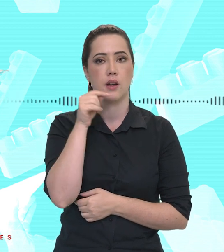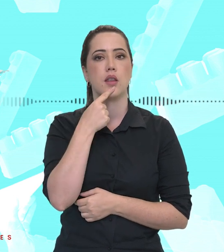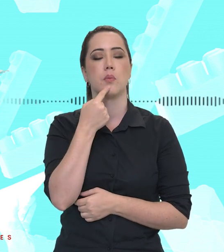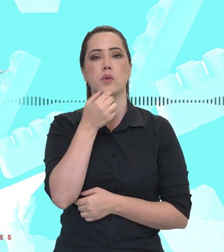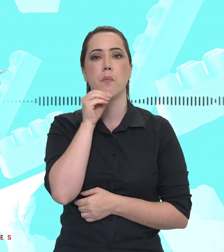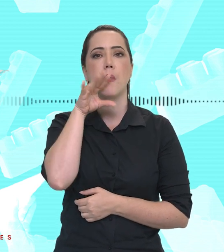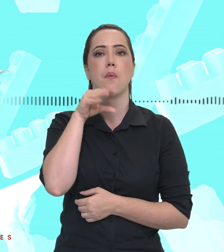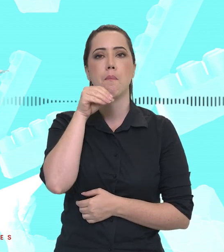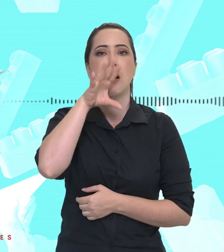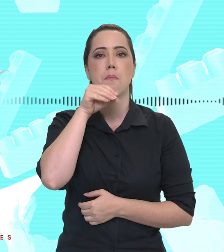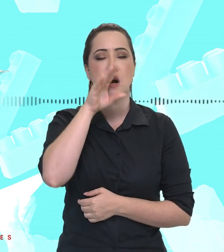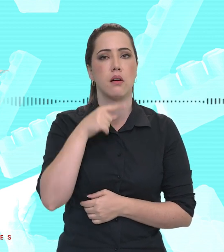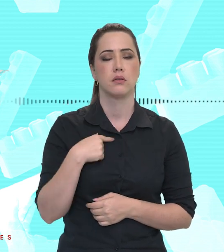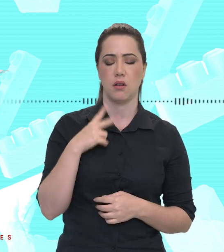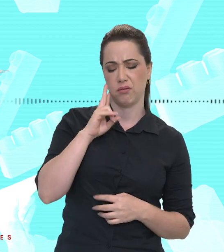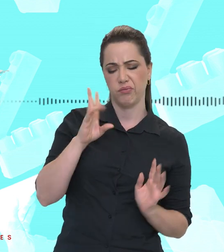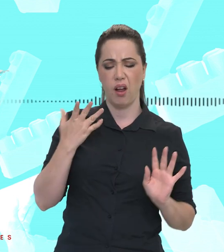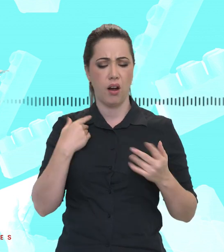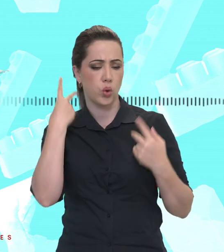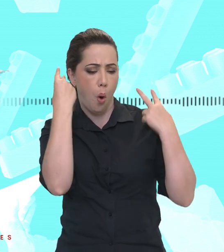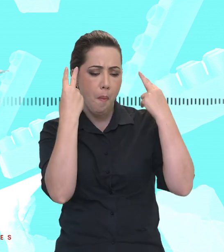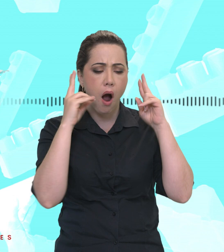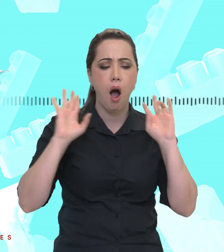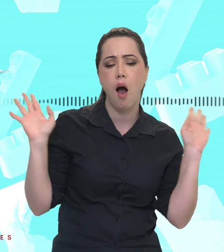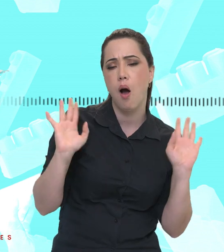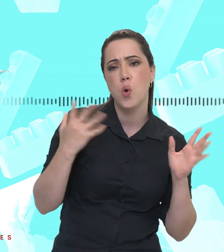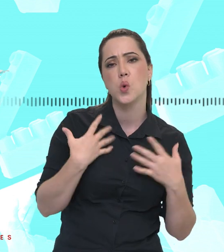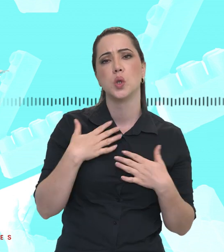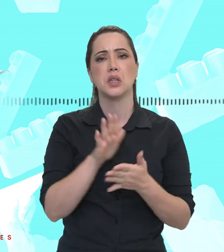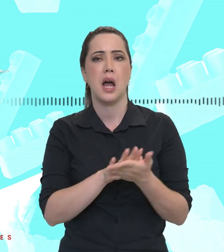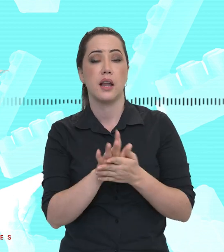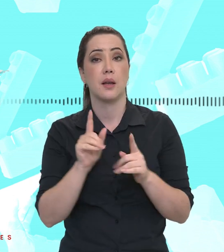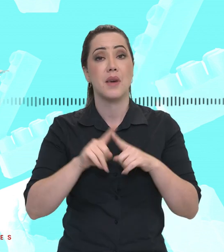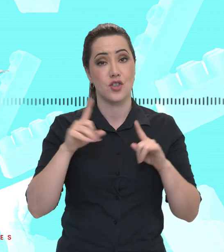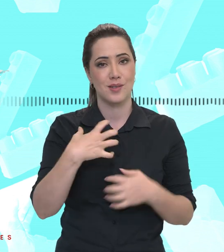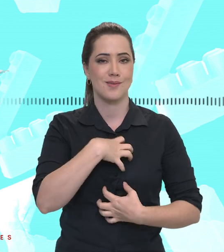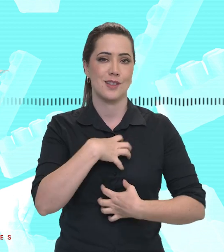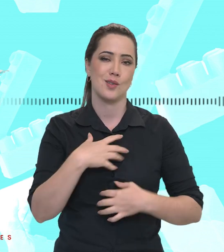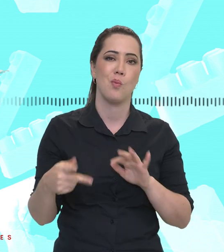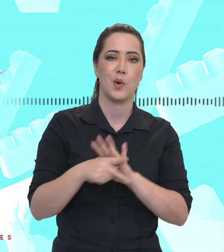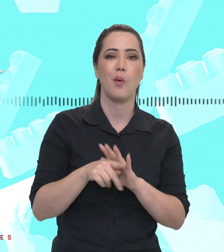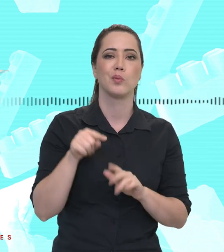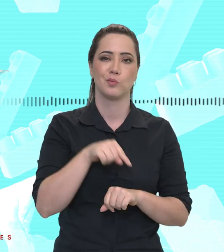mas eu achava que era uma coisa normal da idade, mas já eram sintomas da síndrome, né?